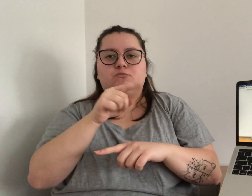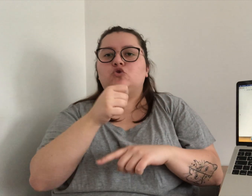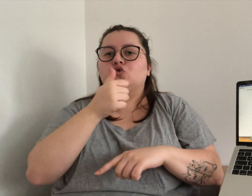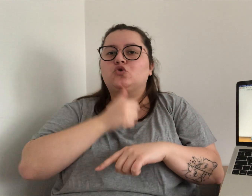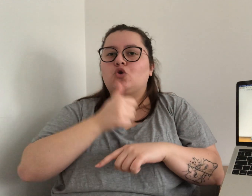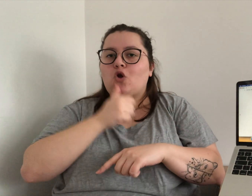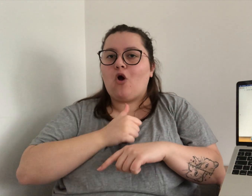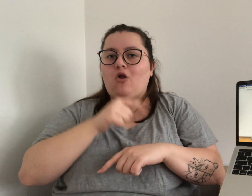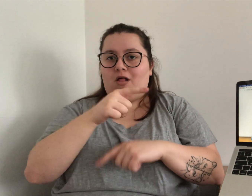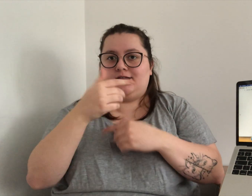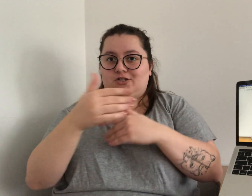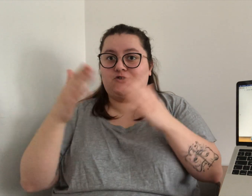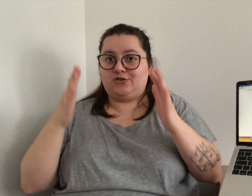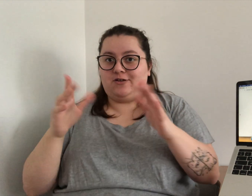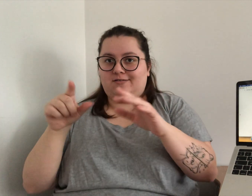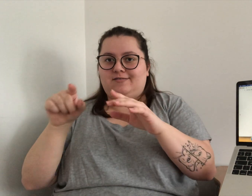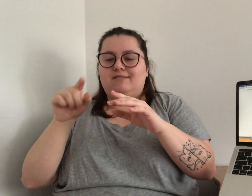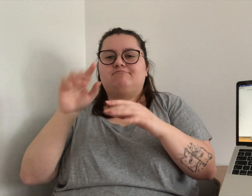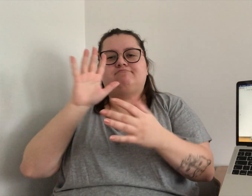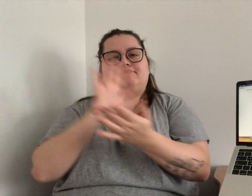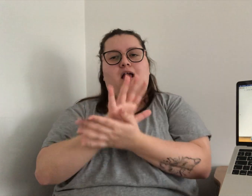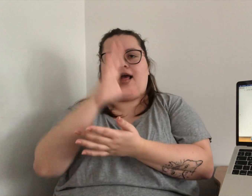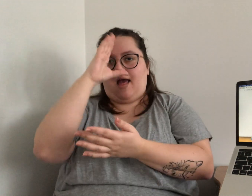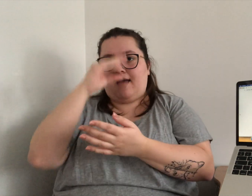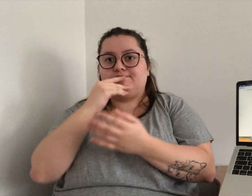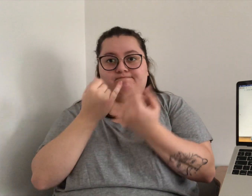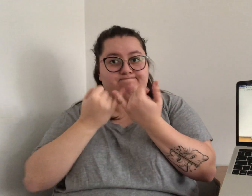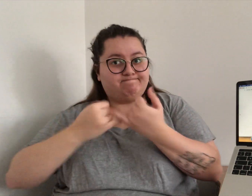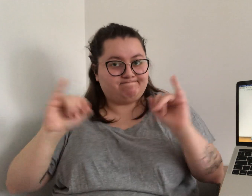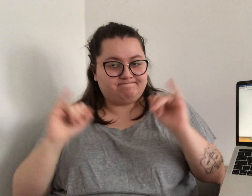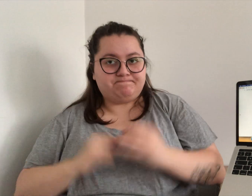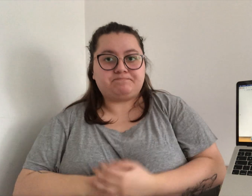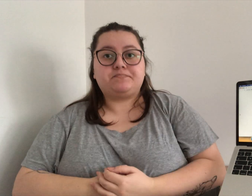Są to zielone skrzynki o wyróżniającym je wyglądzie.